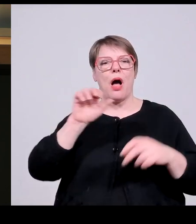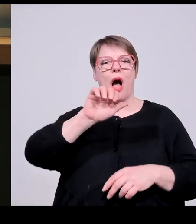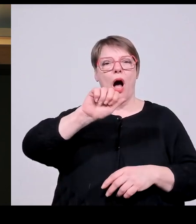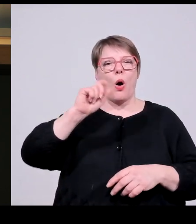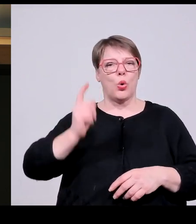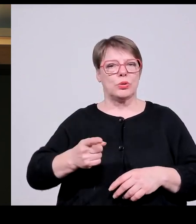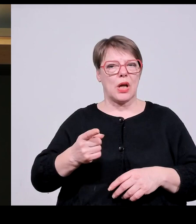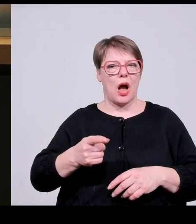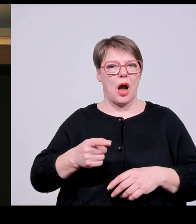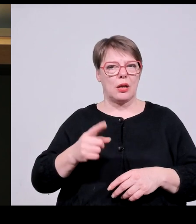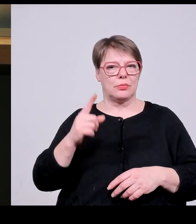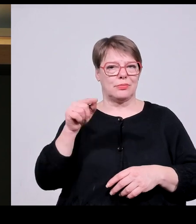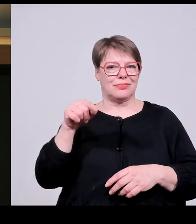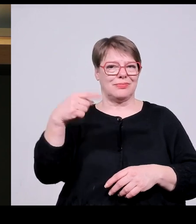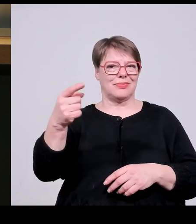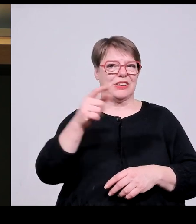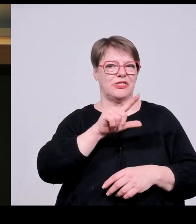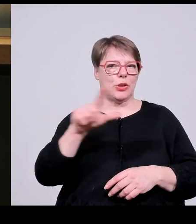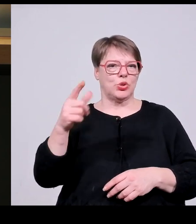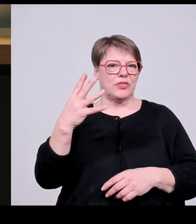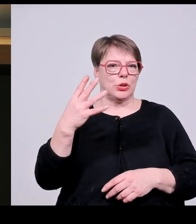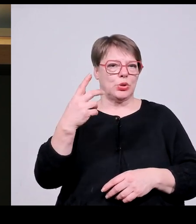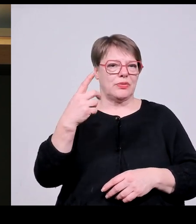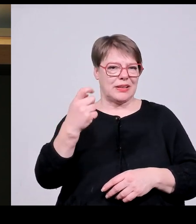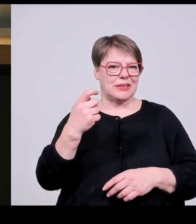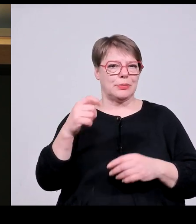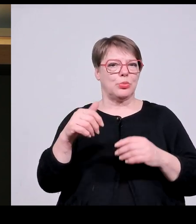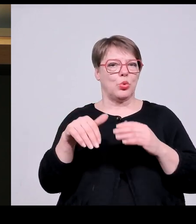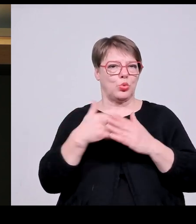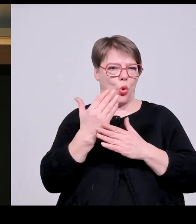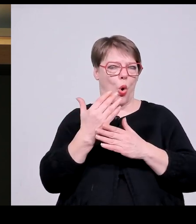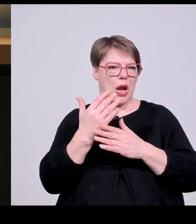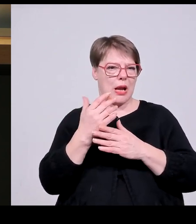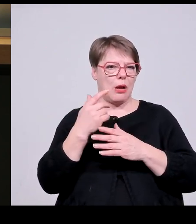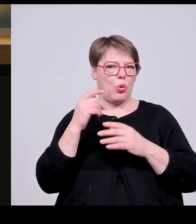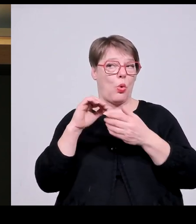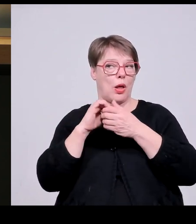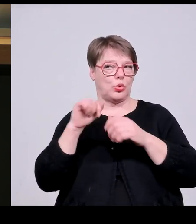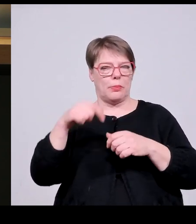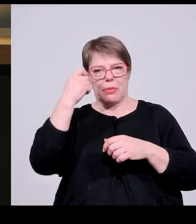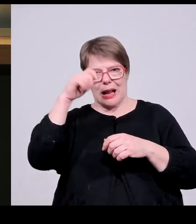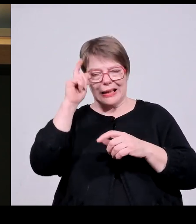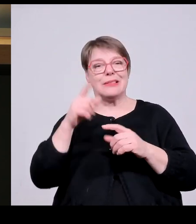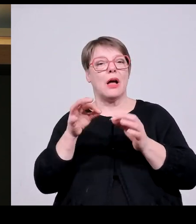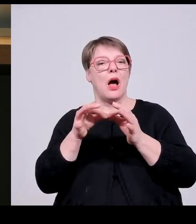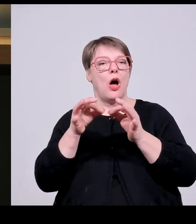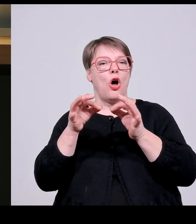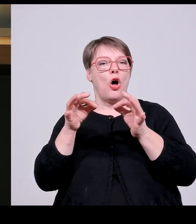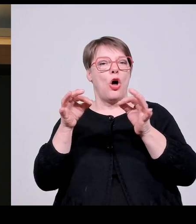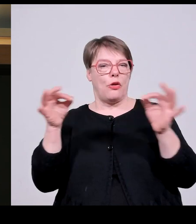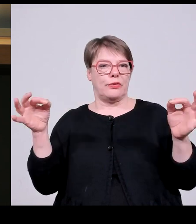Wer mit dem 16 Bauabschnitt am Treptower Park, wo diese Koalition federführend durch die grüne